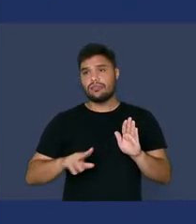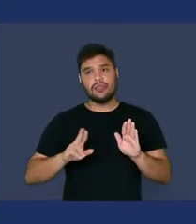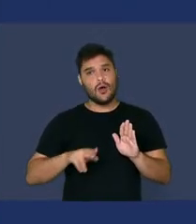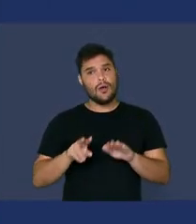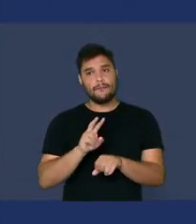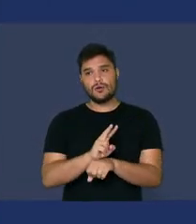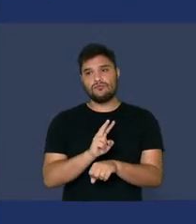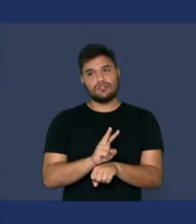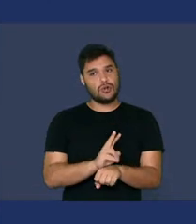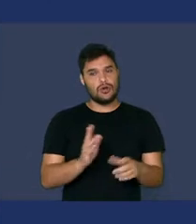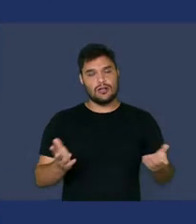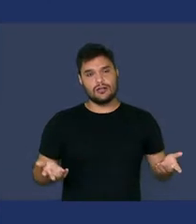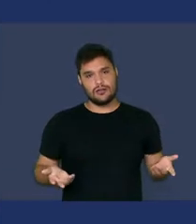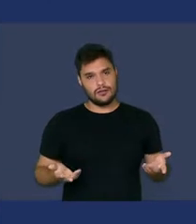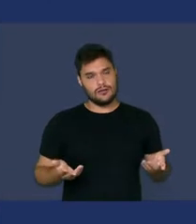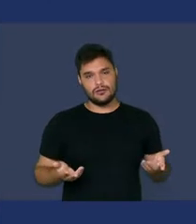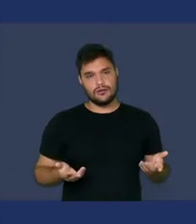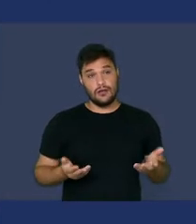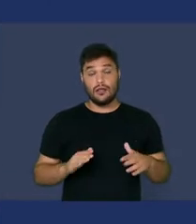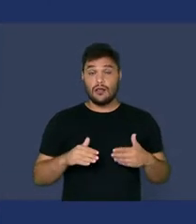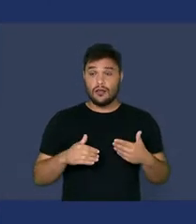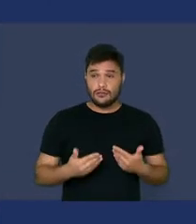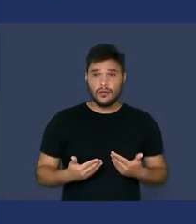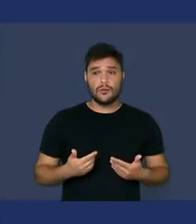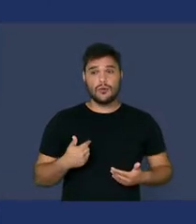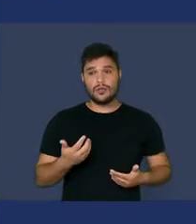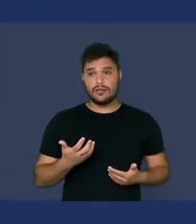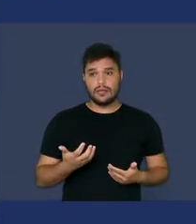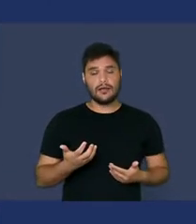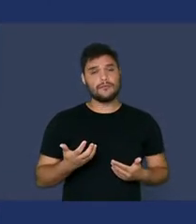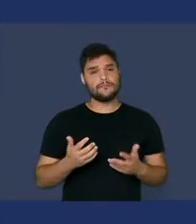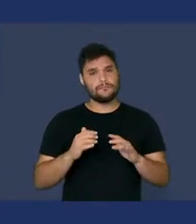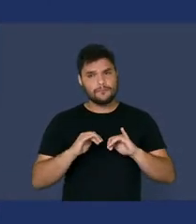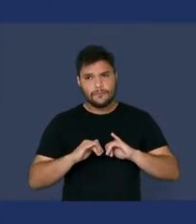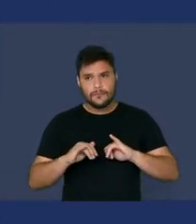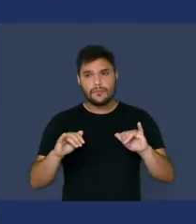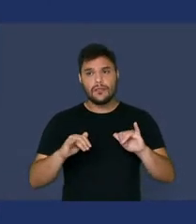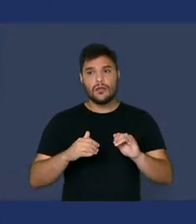EXTREMAMENTE PERIGOSO. E NÃO ESTÁ SENDO SÓ PARA ESSE CASO DA PANDEMIA, EU GOSTARIA ENTÃO DE REFORÇAR O DESTAQUE